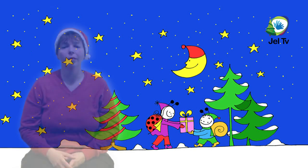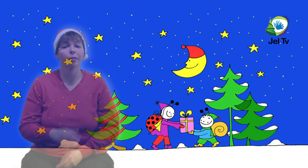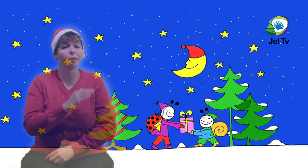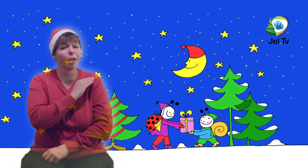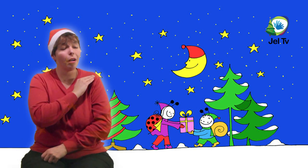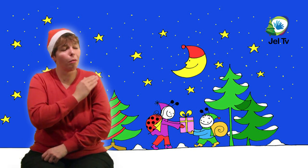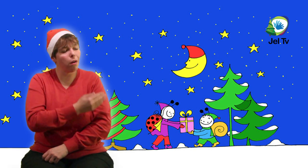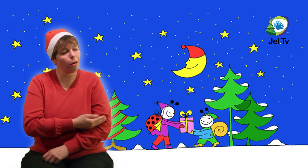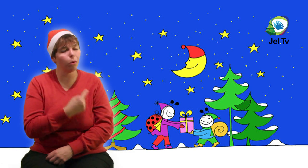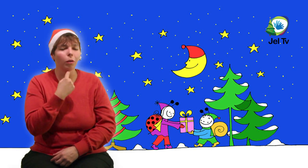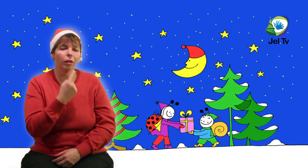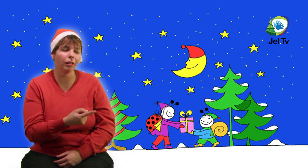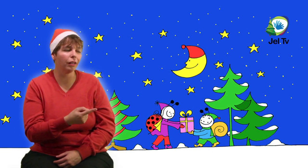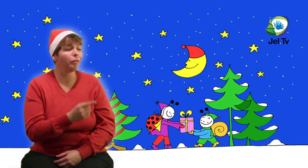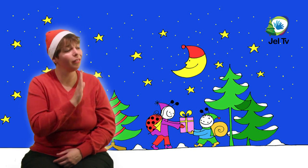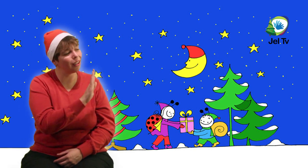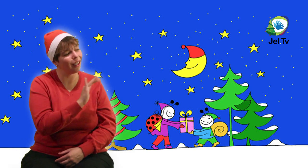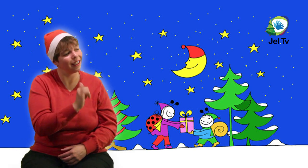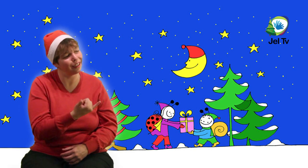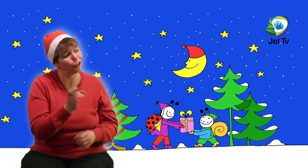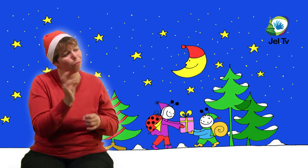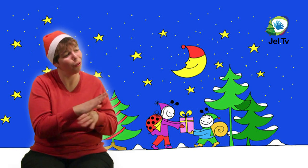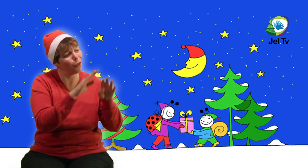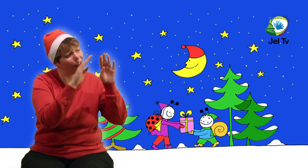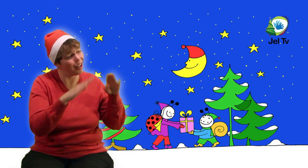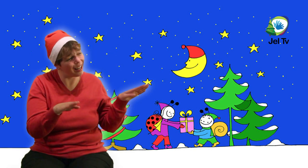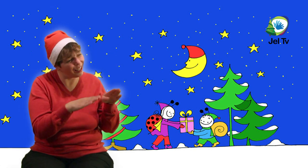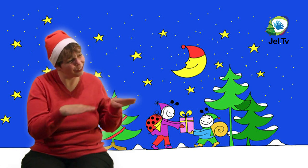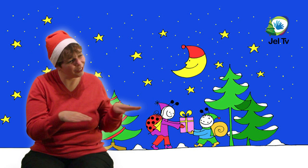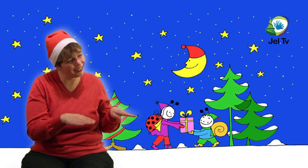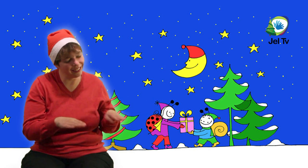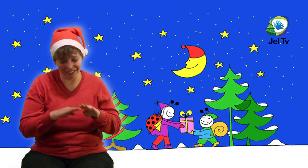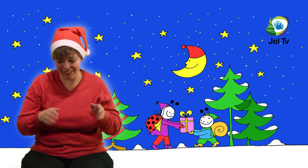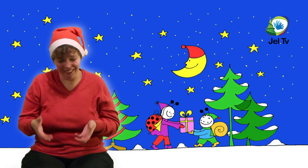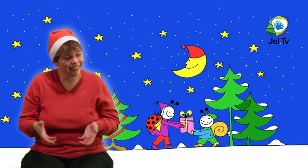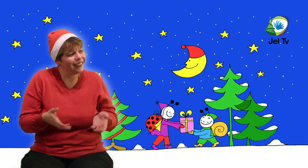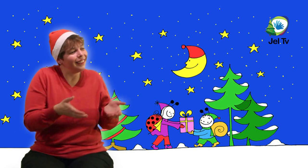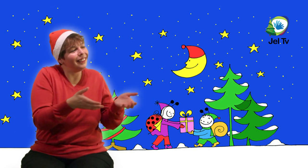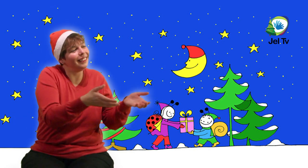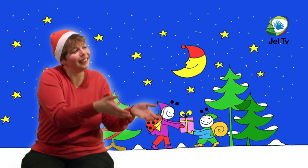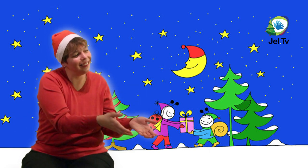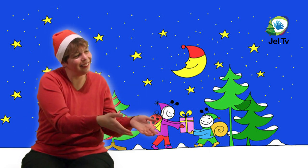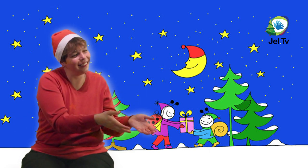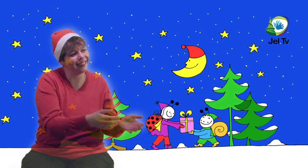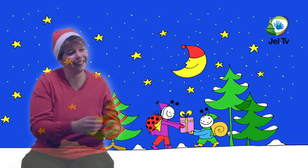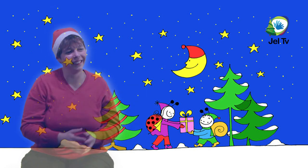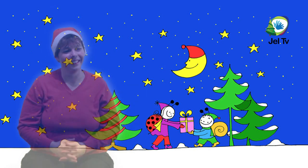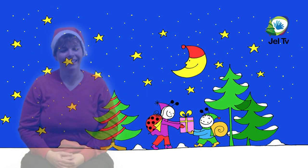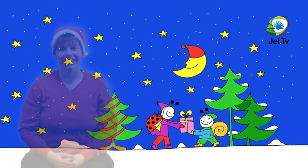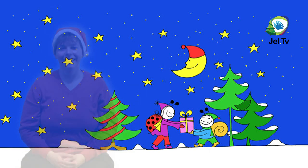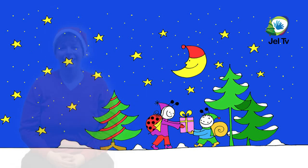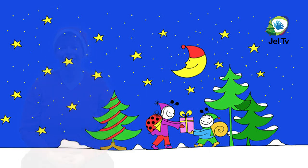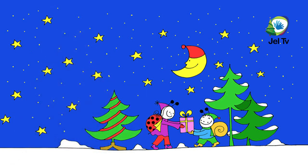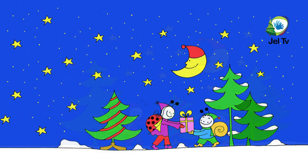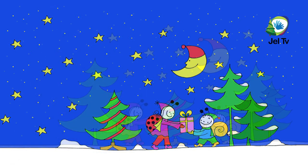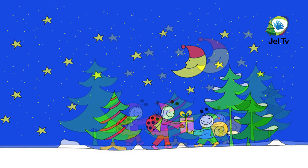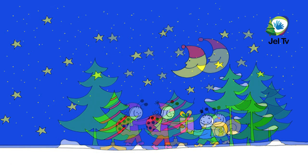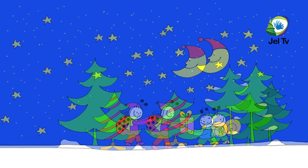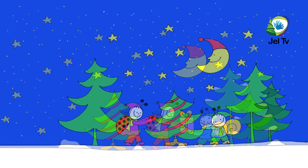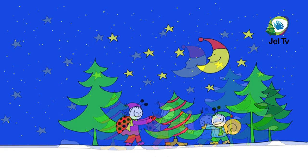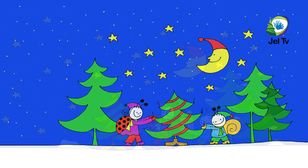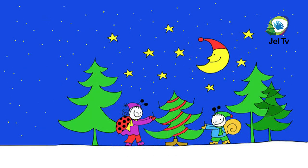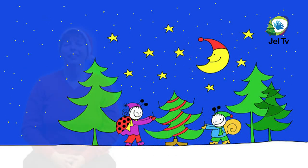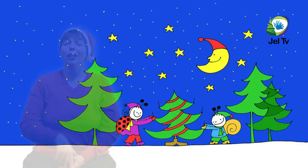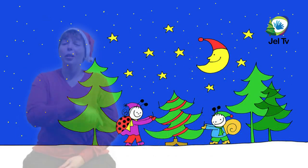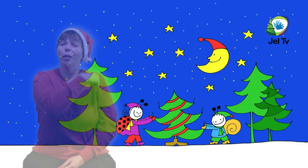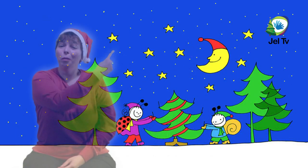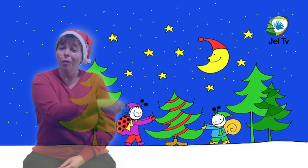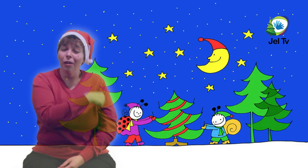Boldog karácsonyt Neked is! - mondta Babóca, és most ő nyújtotta át az ajándékát Bogyónak.